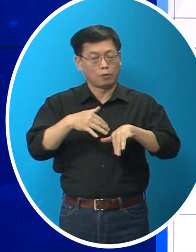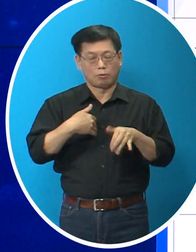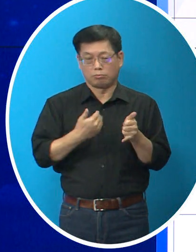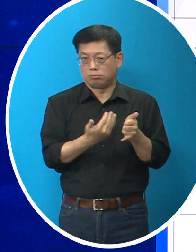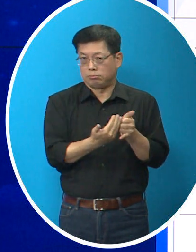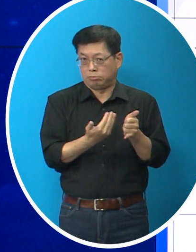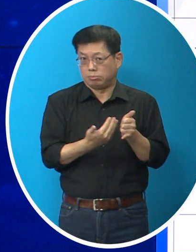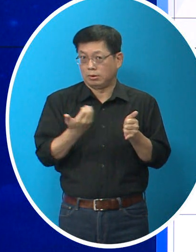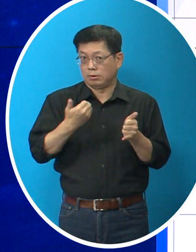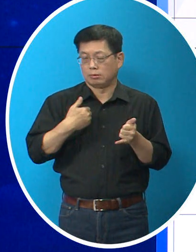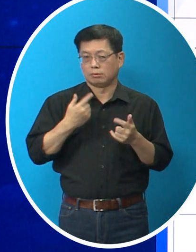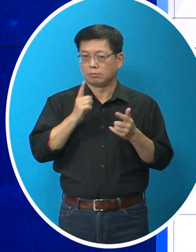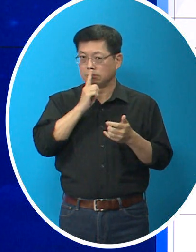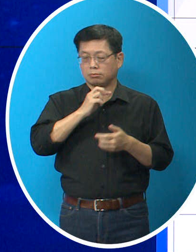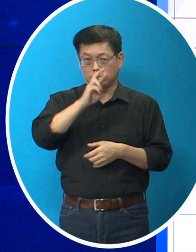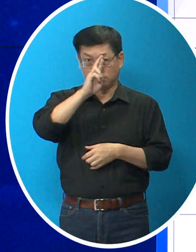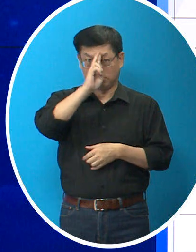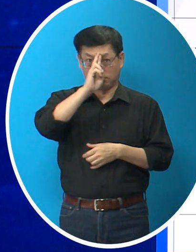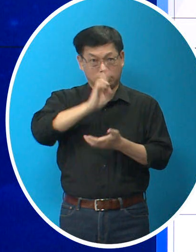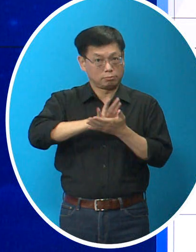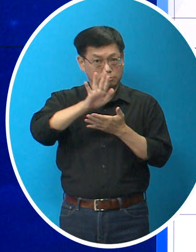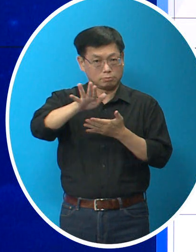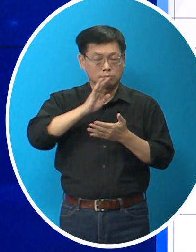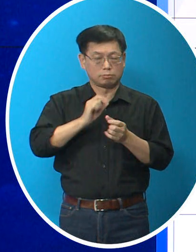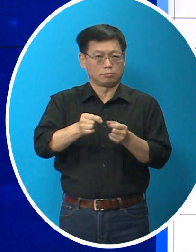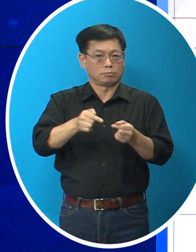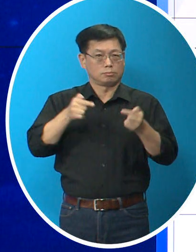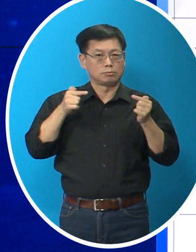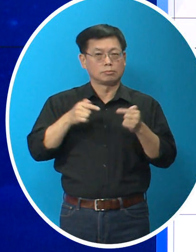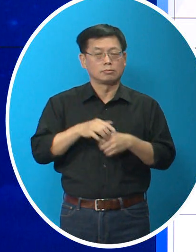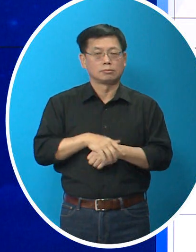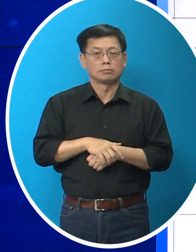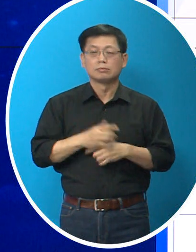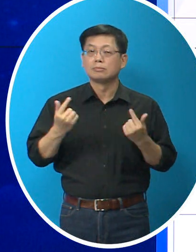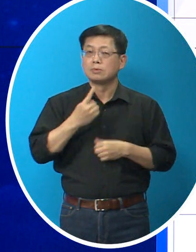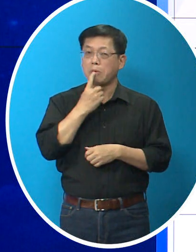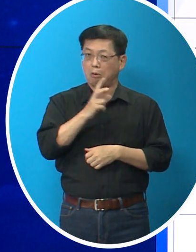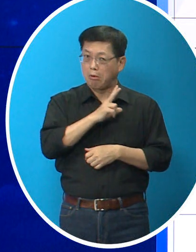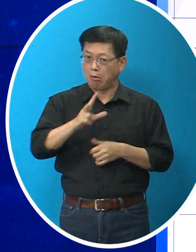剛剛提到中午過後 整個雨勢都明顯起來 像這種紅色區塊這樣影響的地方